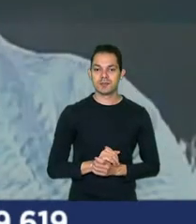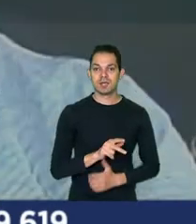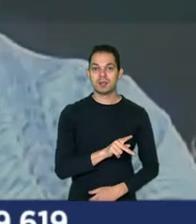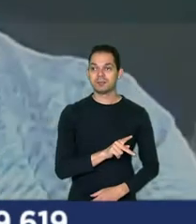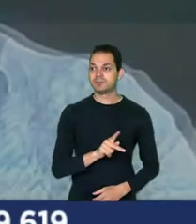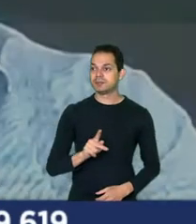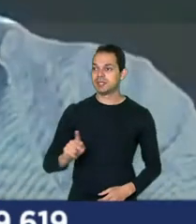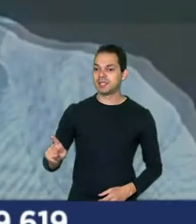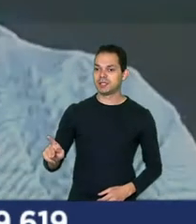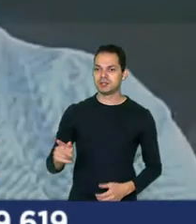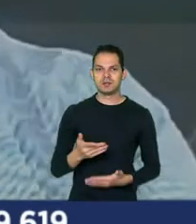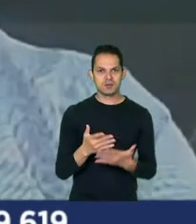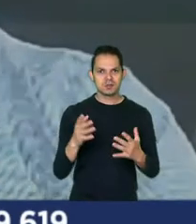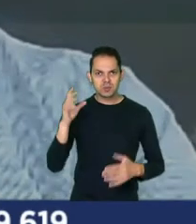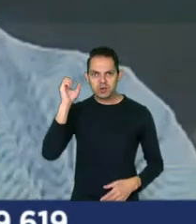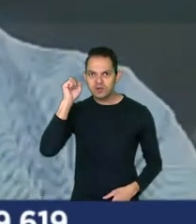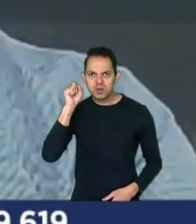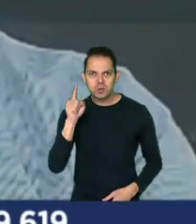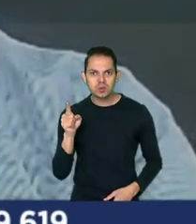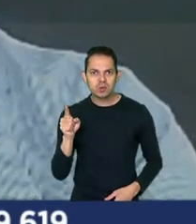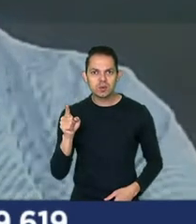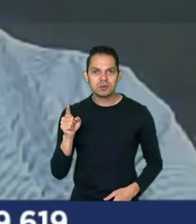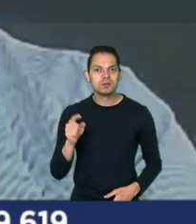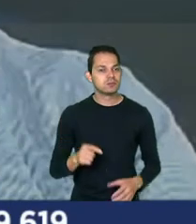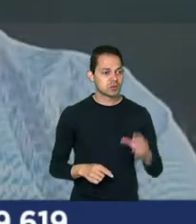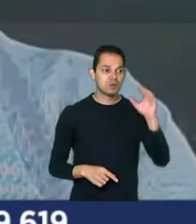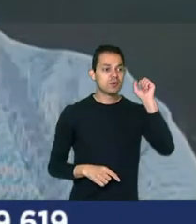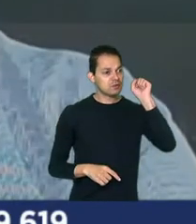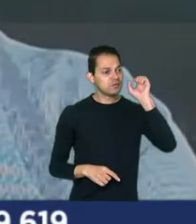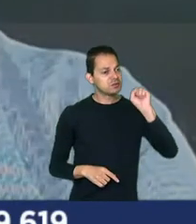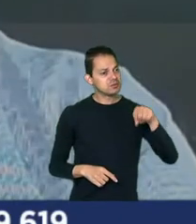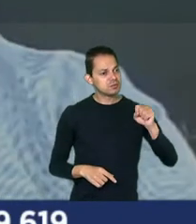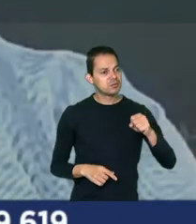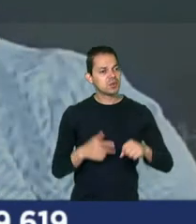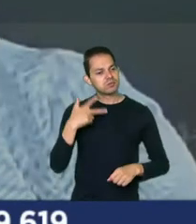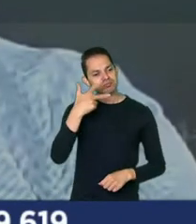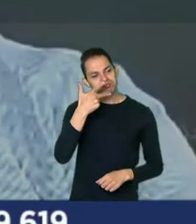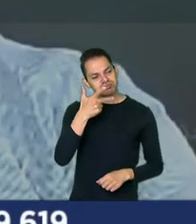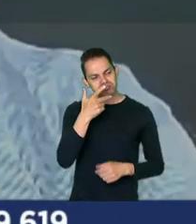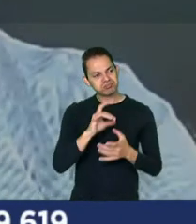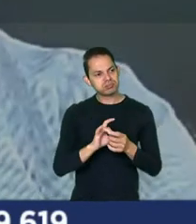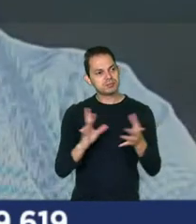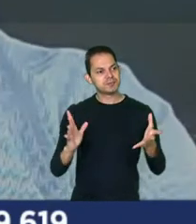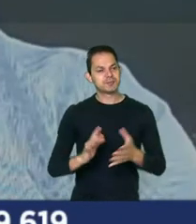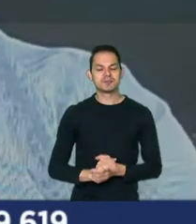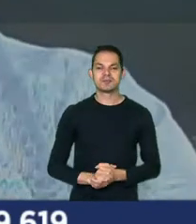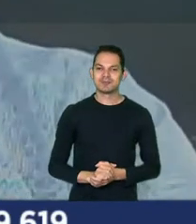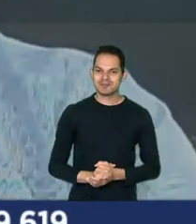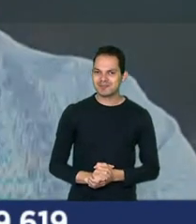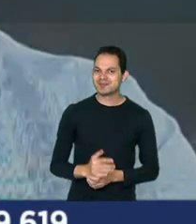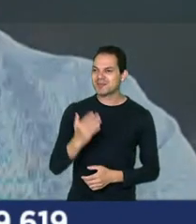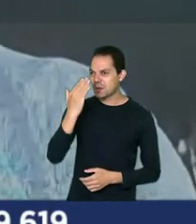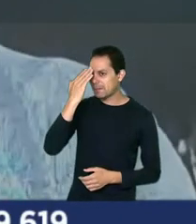[DEPUTADO]: DEPUTADO, PRESIDENTE. VOCÊS VÃO ME OUVINDO BEM? -- [PRESIDENTE]: ESTAMOS OUVINDO SIM, PODE FALAR, BOHN GASS.